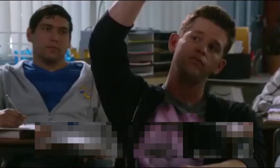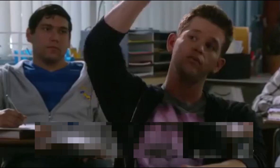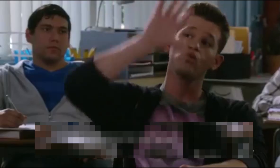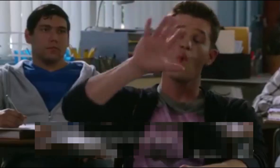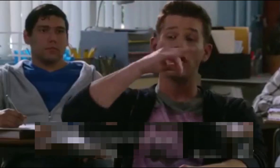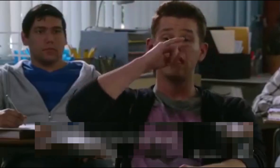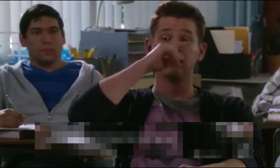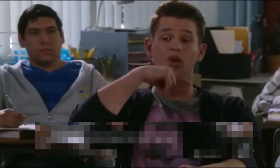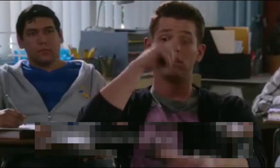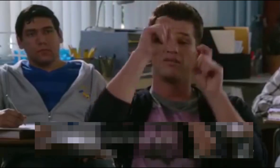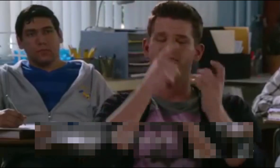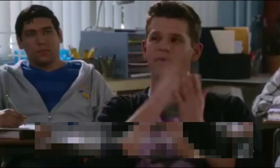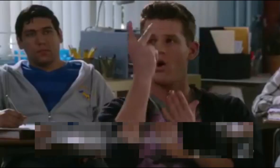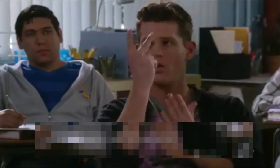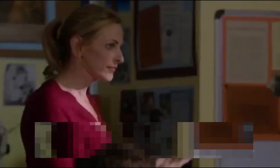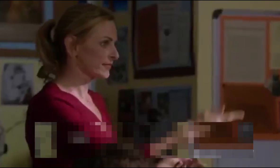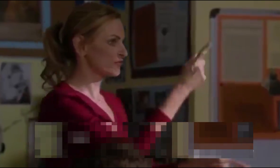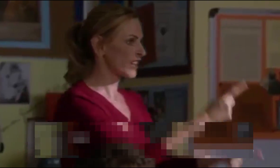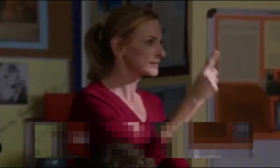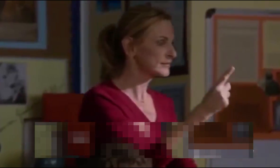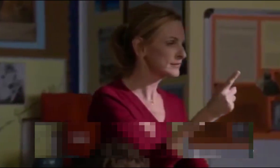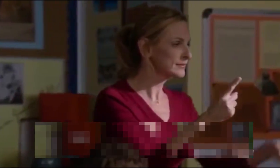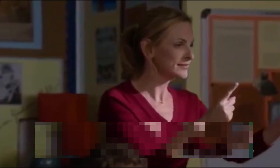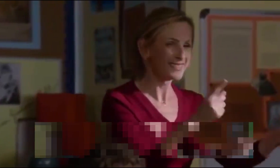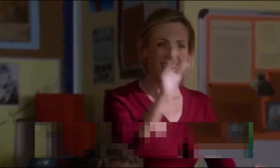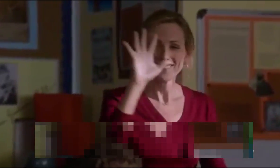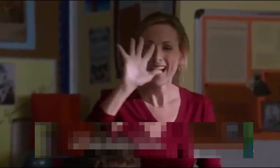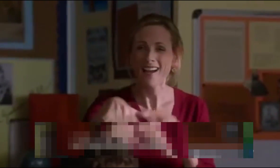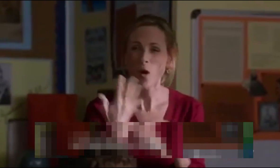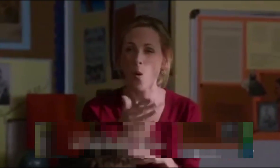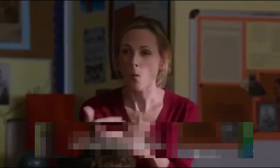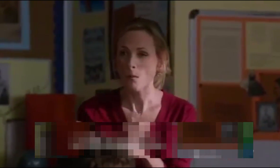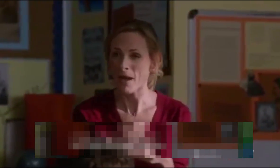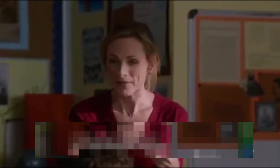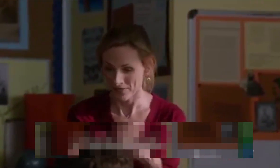Ihr Kind hat den Hörtest nicht bestanden. Richtig. Ein Baby ist fünf Stunden alt ...